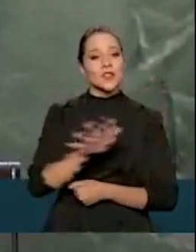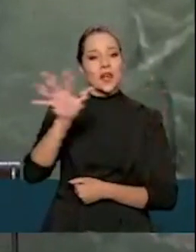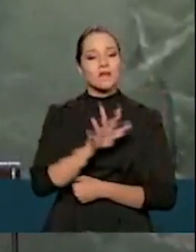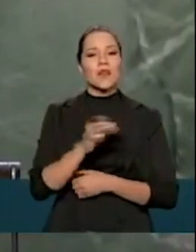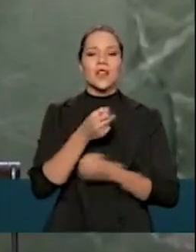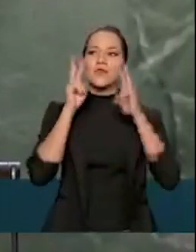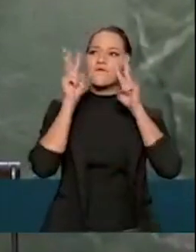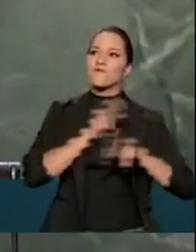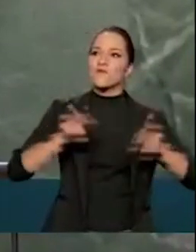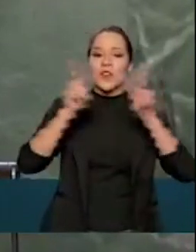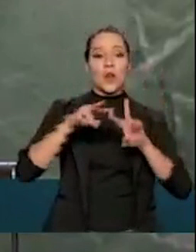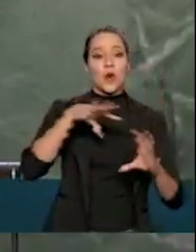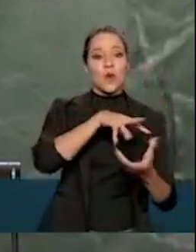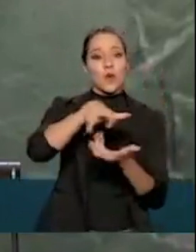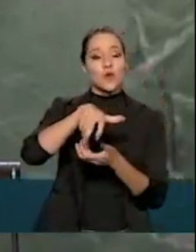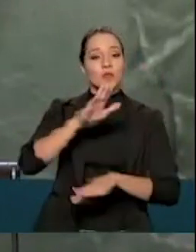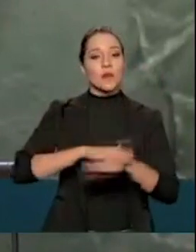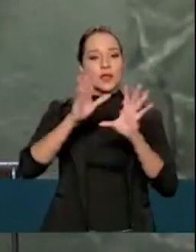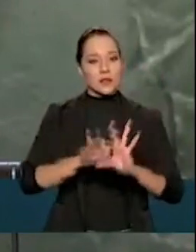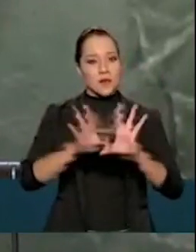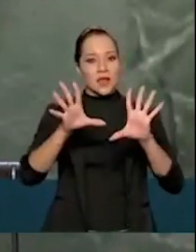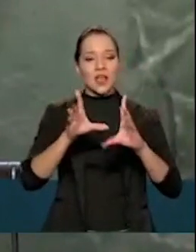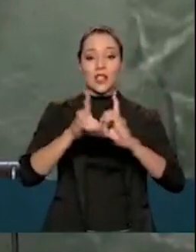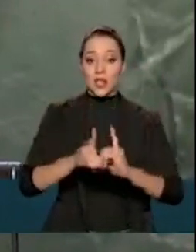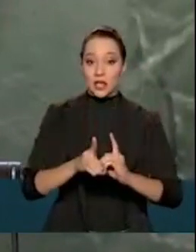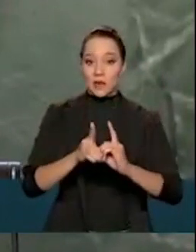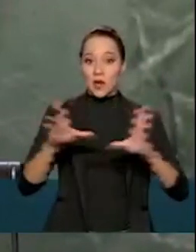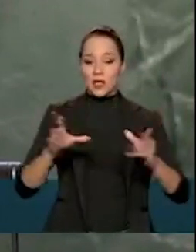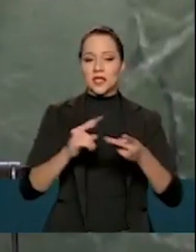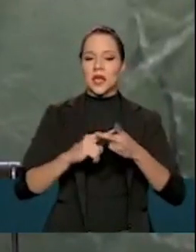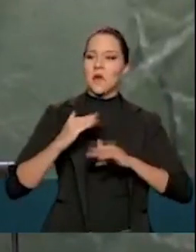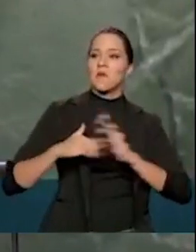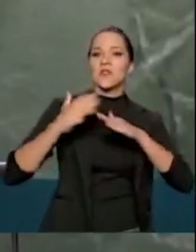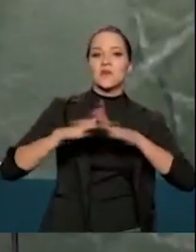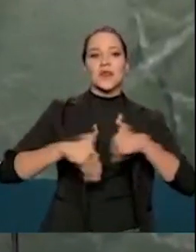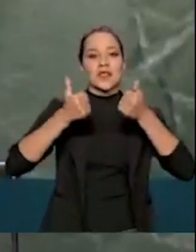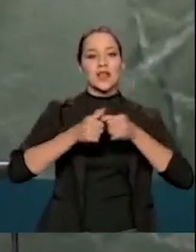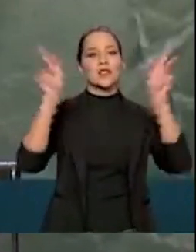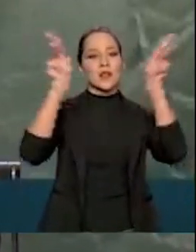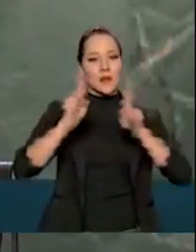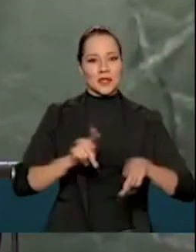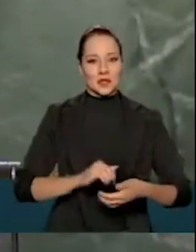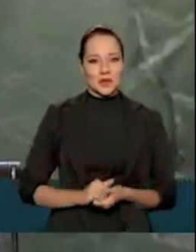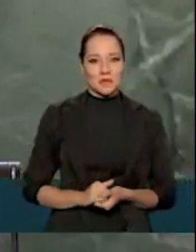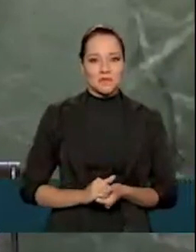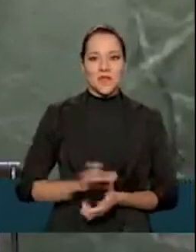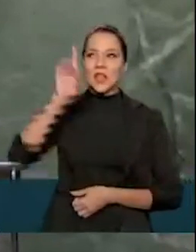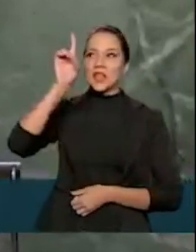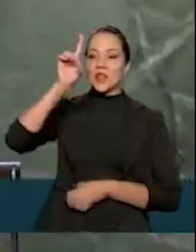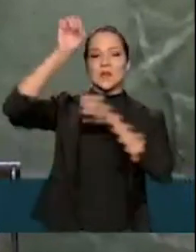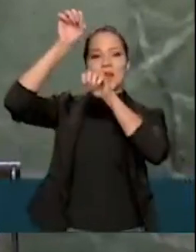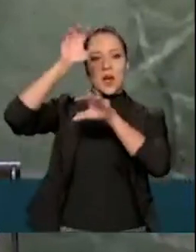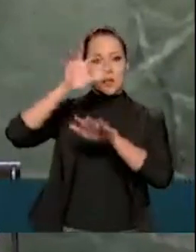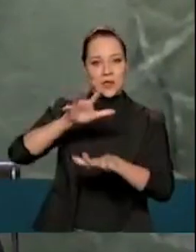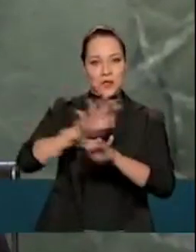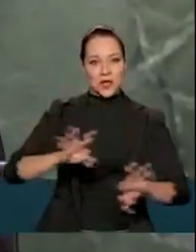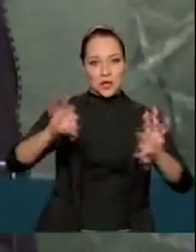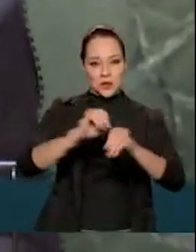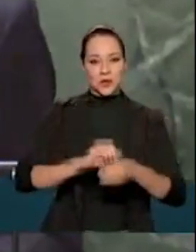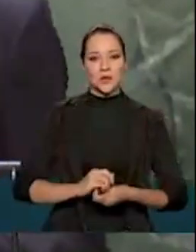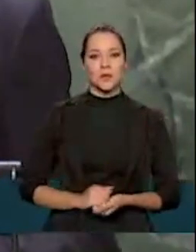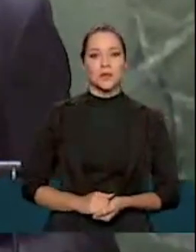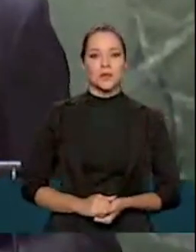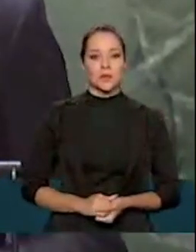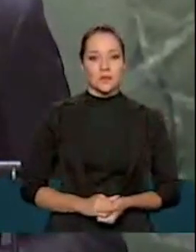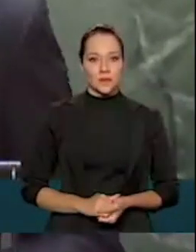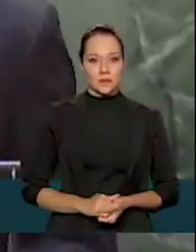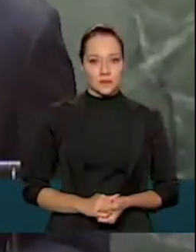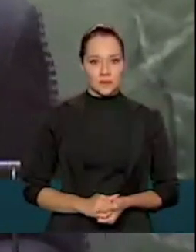vislumbramos o mundo de mais Liberdade democracia e prosperidade e que Deus abençoe a todos e E aí